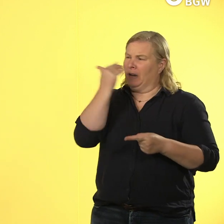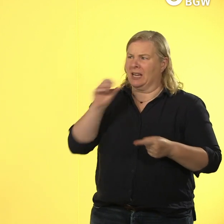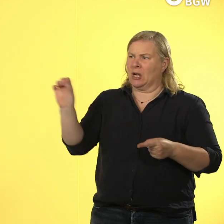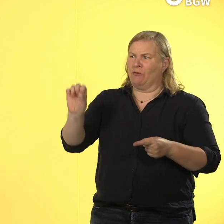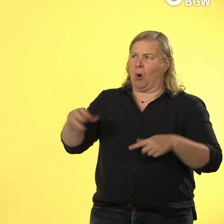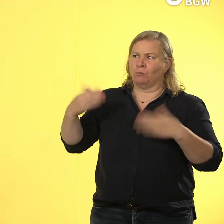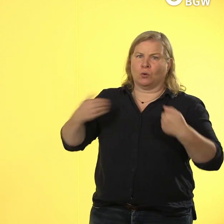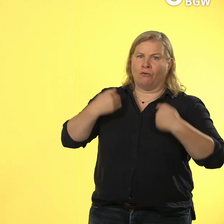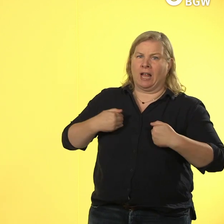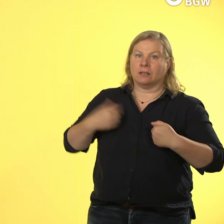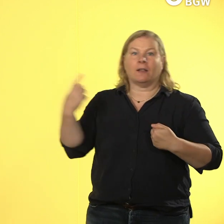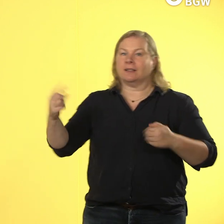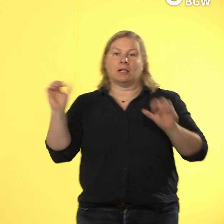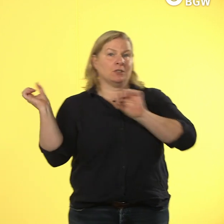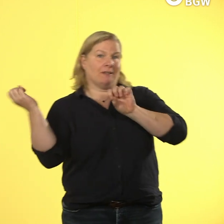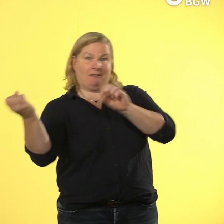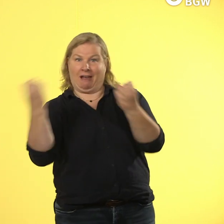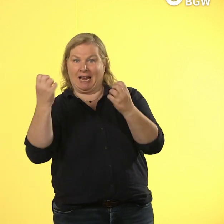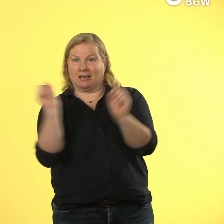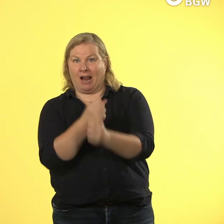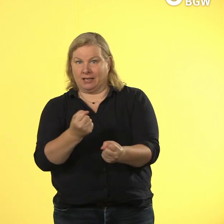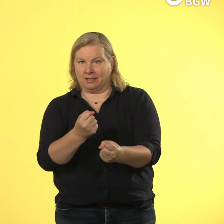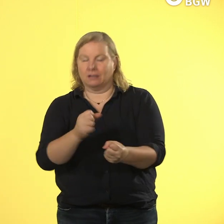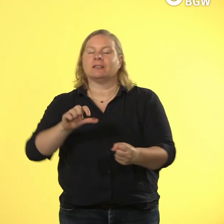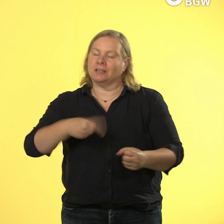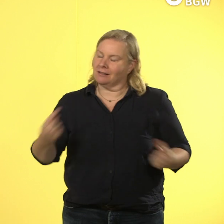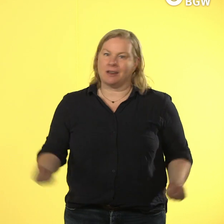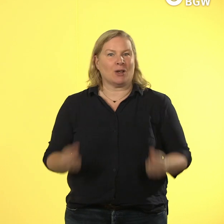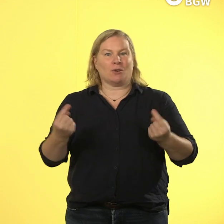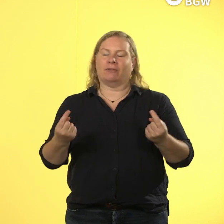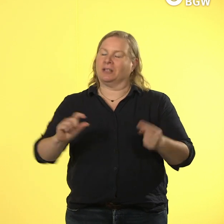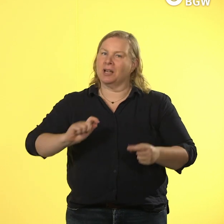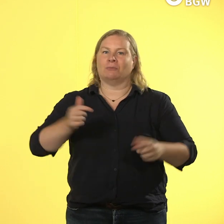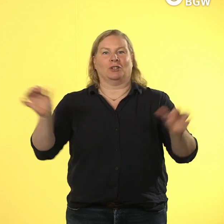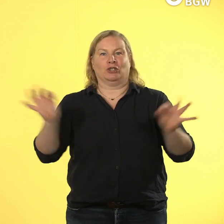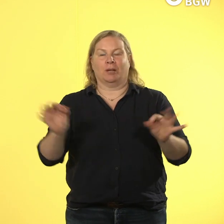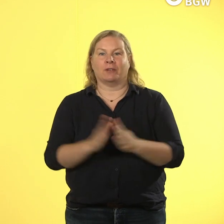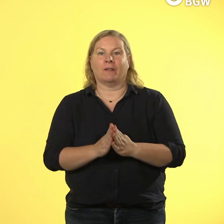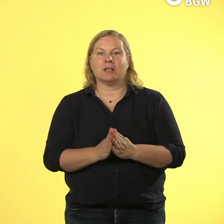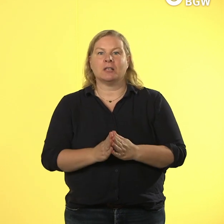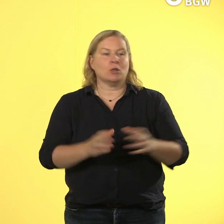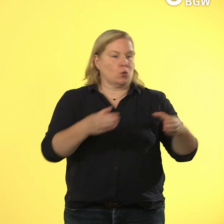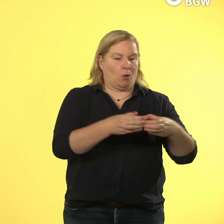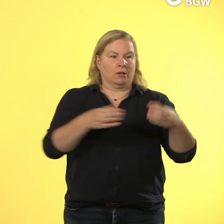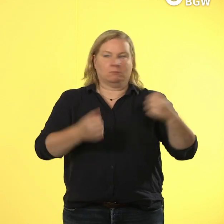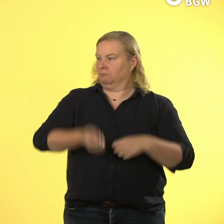Dann haben wir zwei feste Lager und jeweils die anderen sind schuld daran, dass es mir so geht. Dass ich selbst Anteile daran habe, das sehe ich nicht.